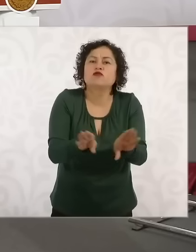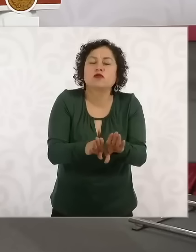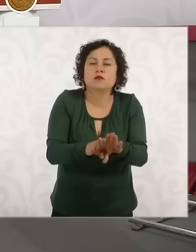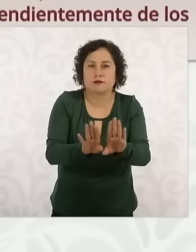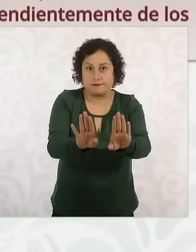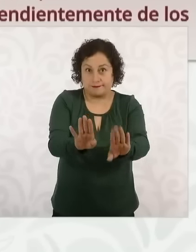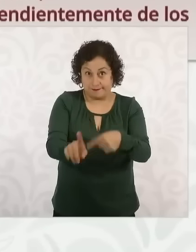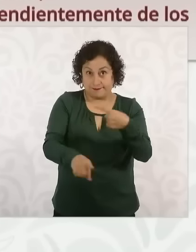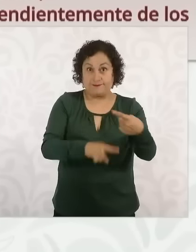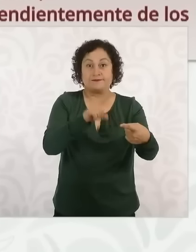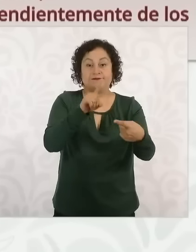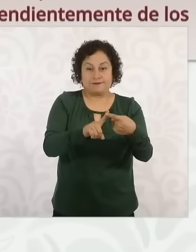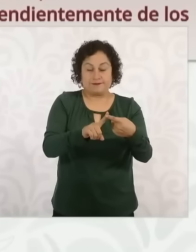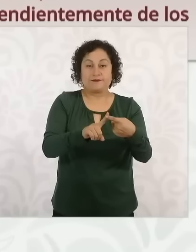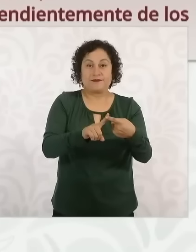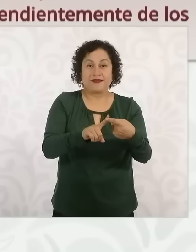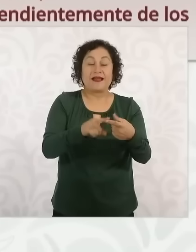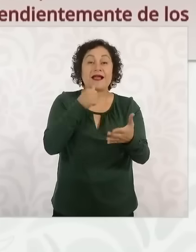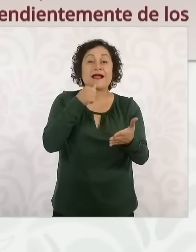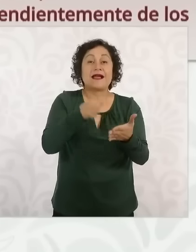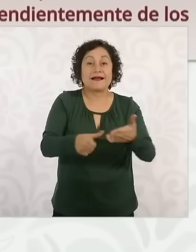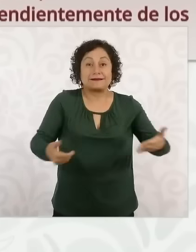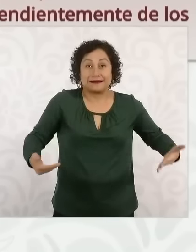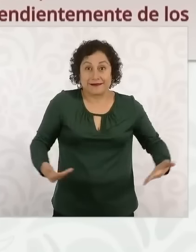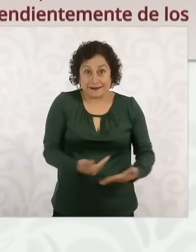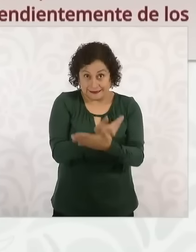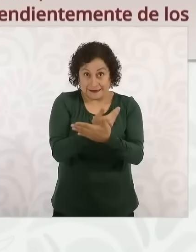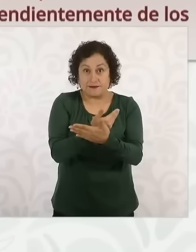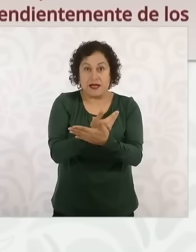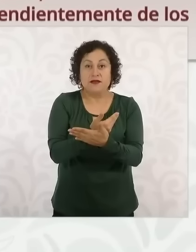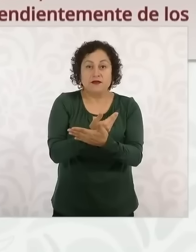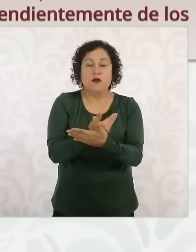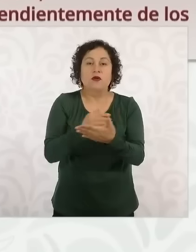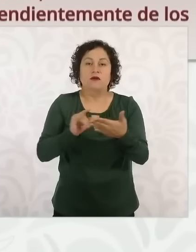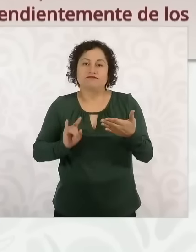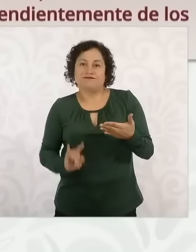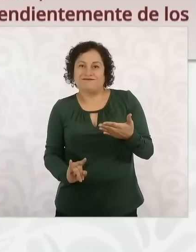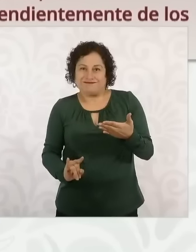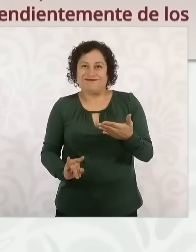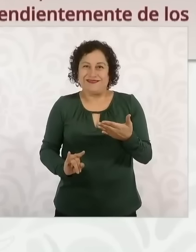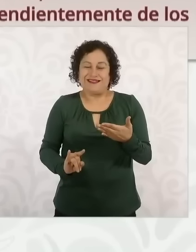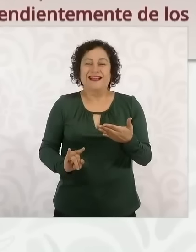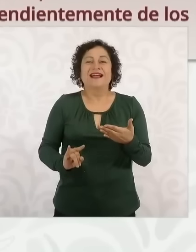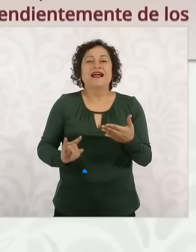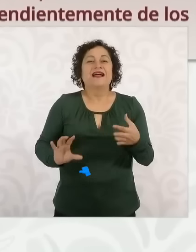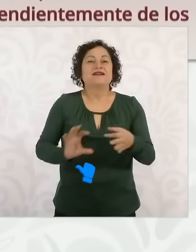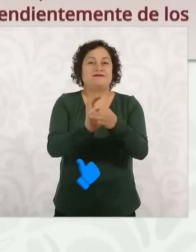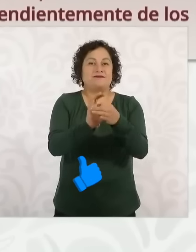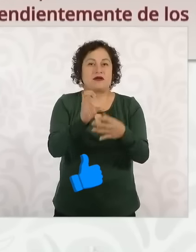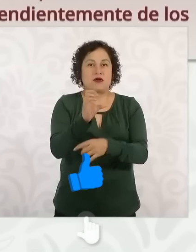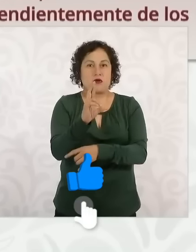CURP ya se puede acceder de manera digital para descargar el acta de nacimiento. En el